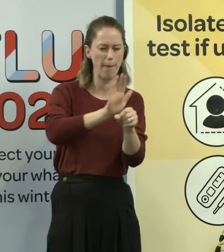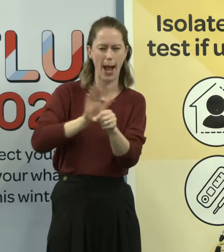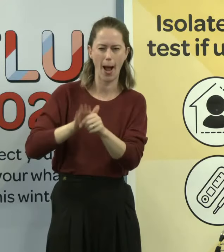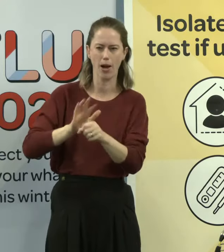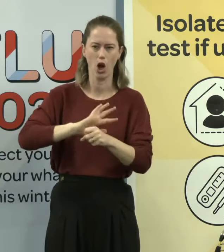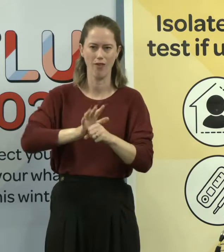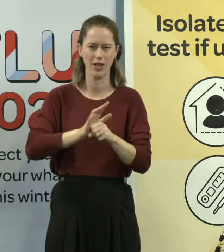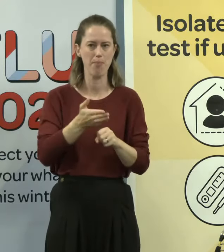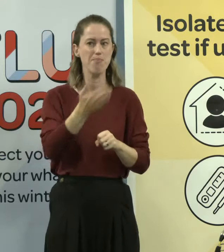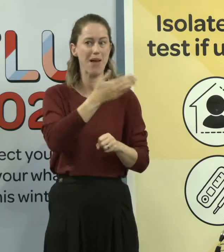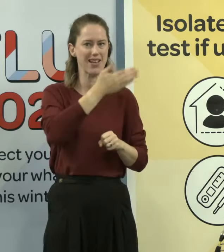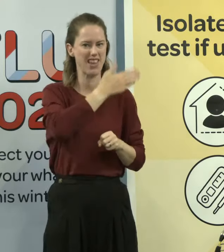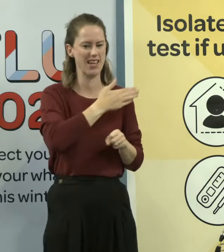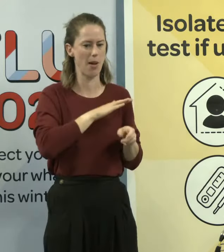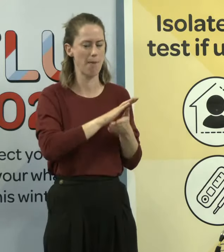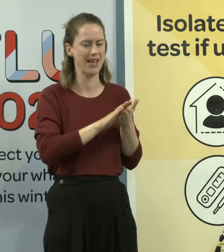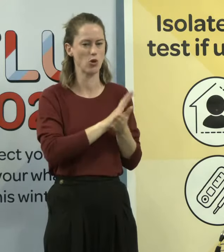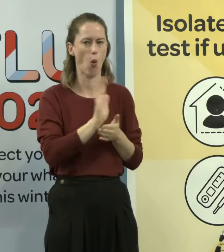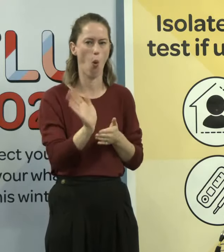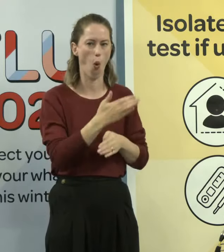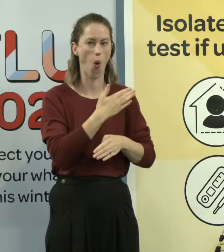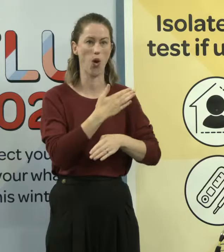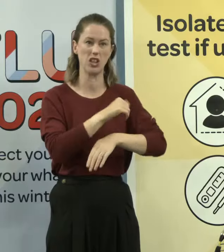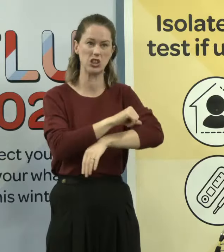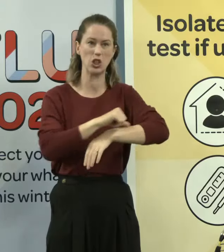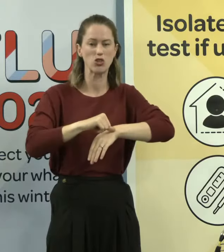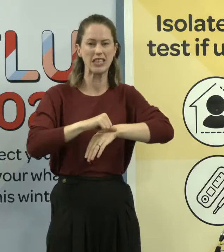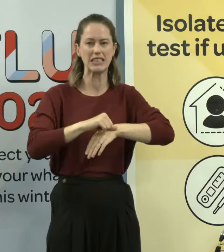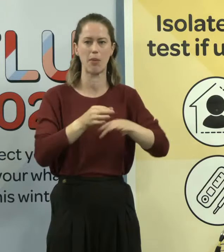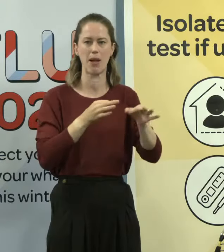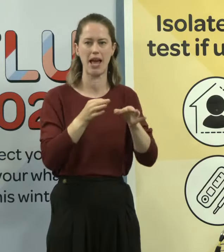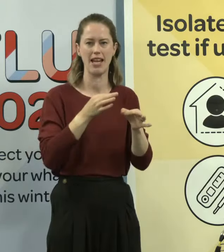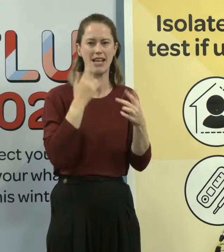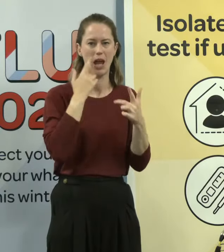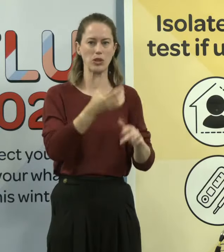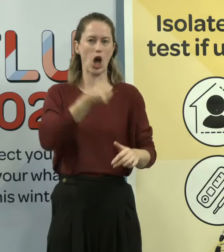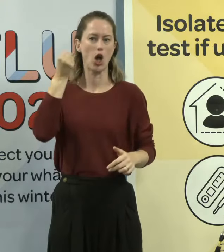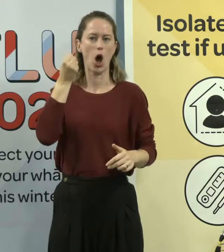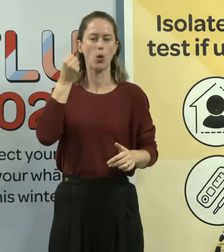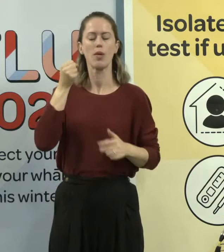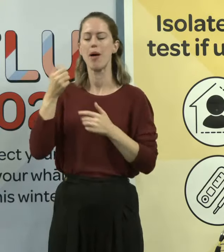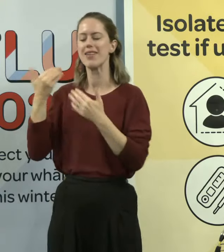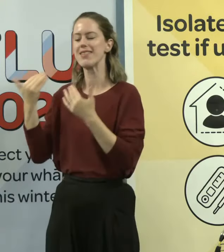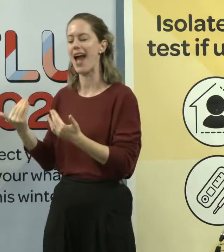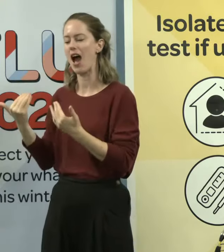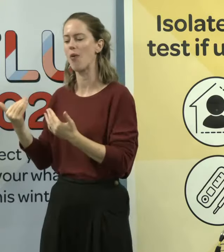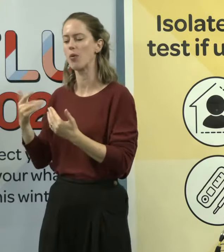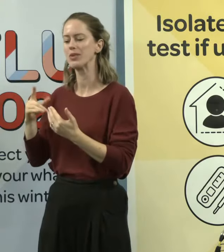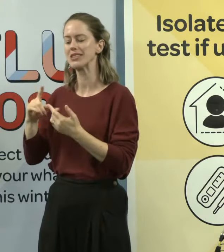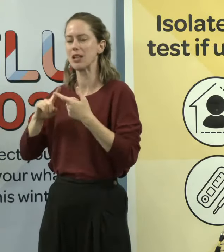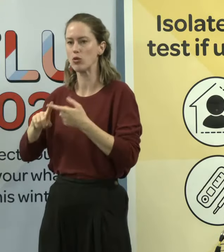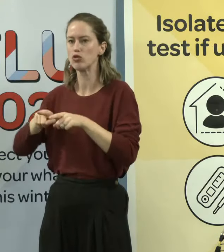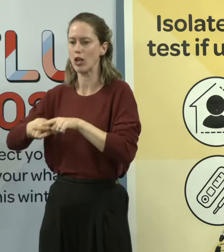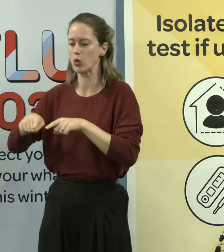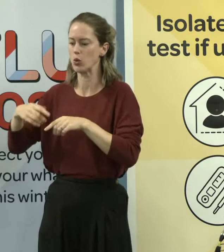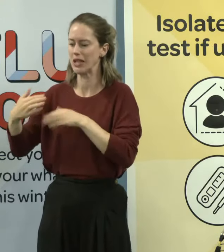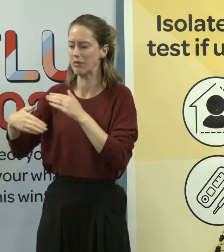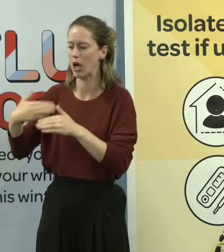kei nga hauora rohe ka mau tonu te nui o te tiaki i whakamaheretia i taea, i te mea